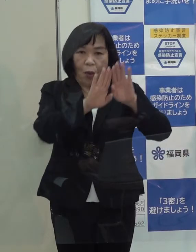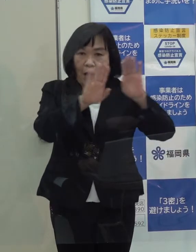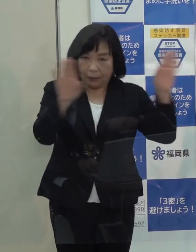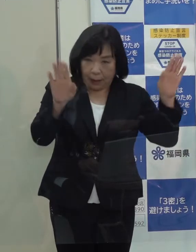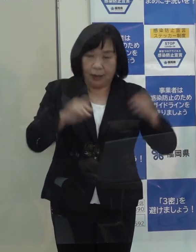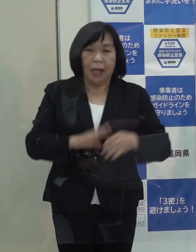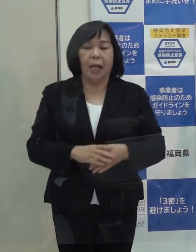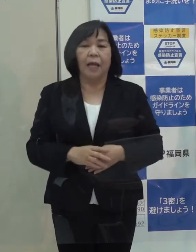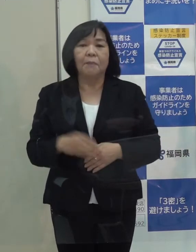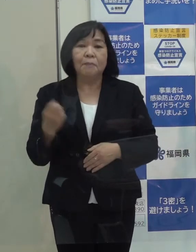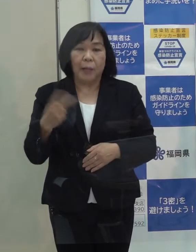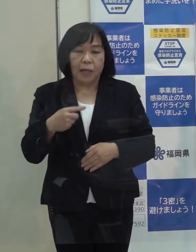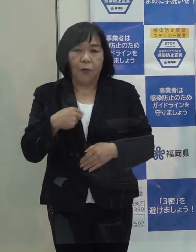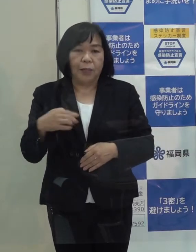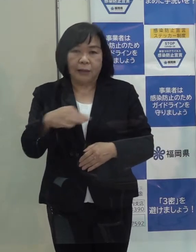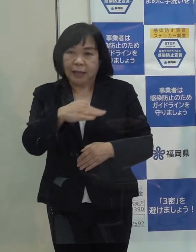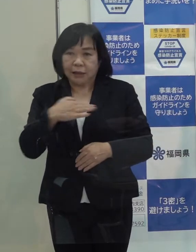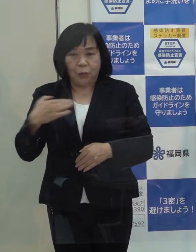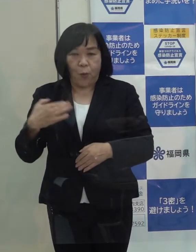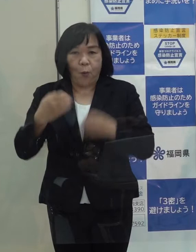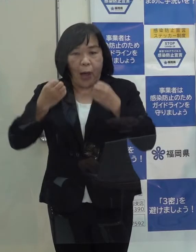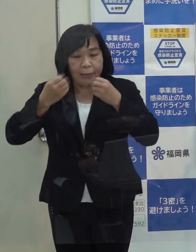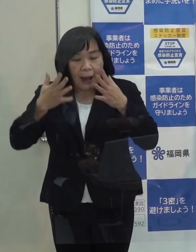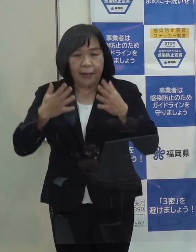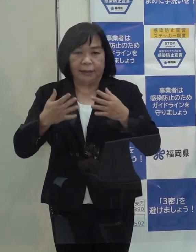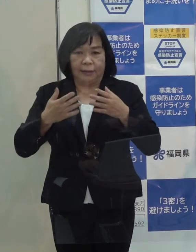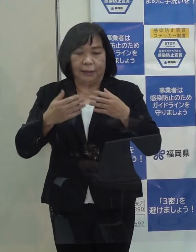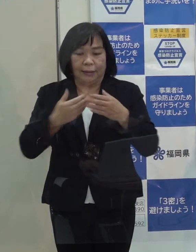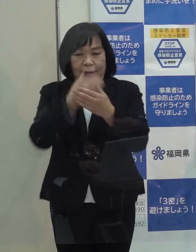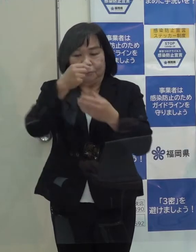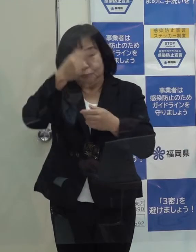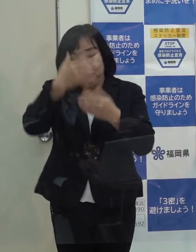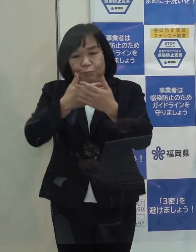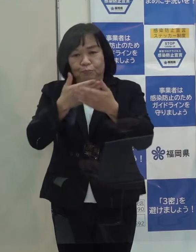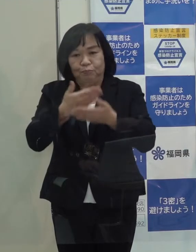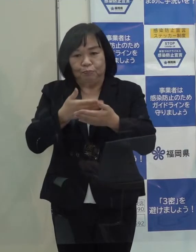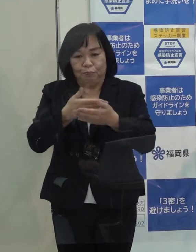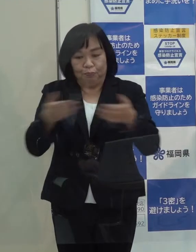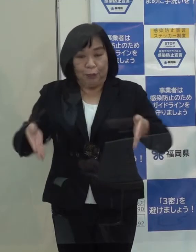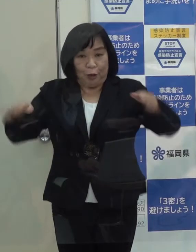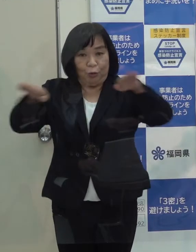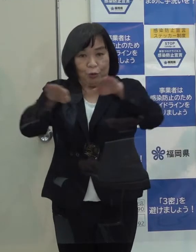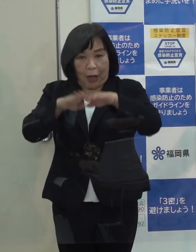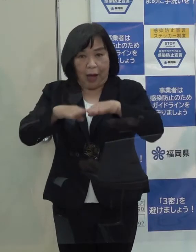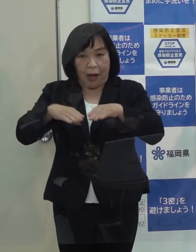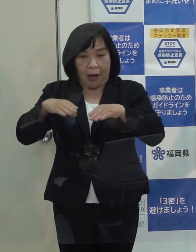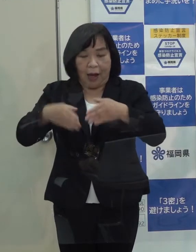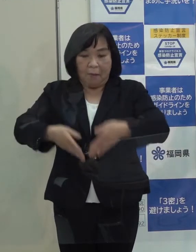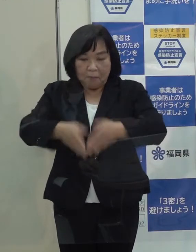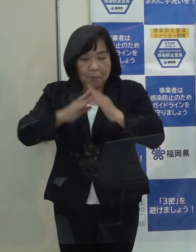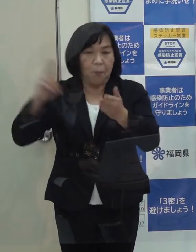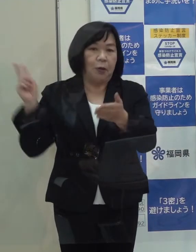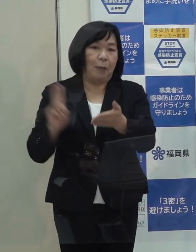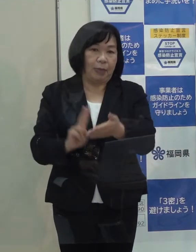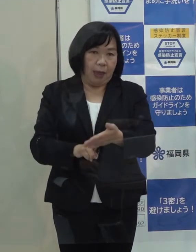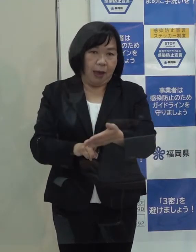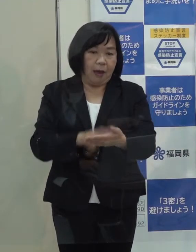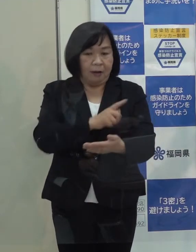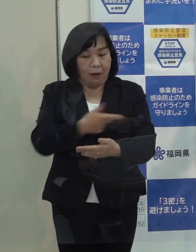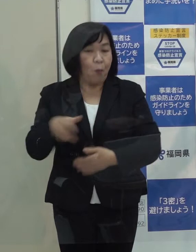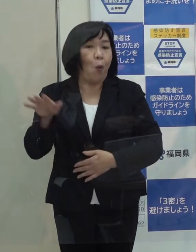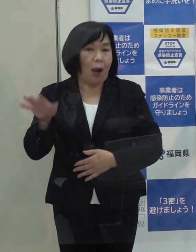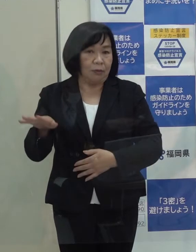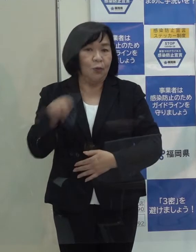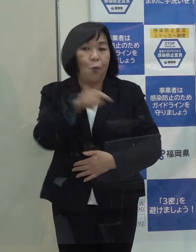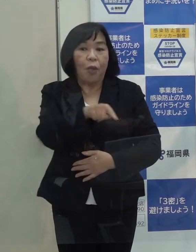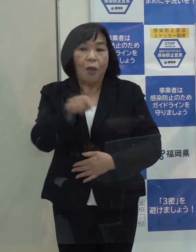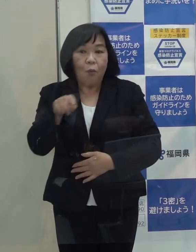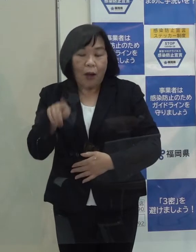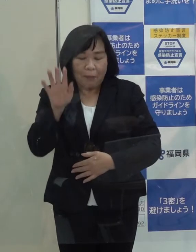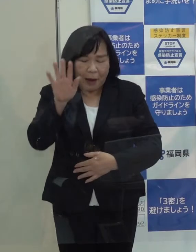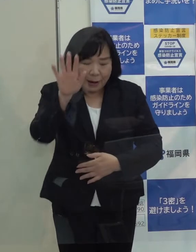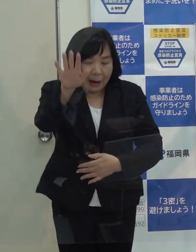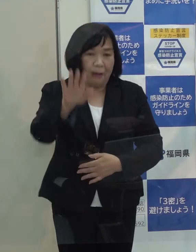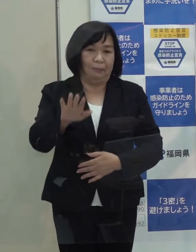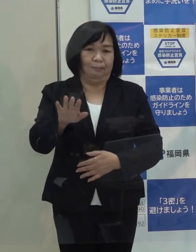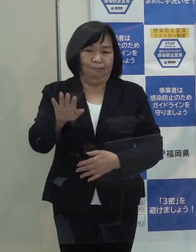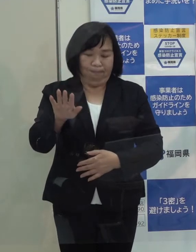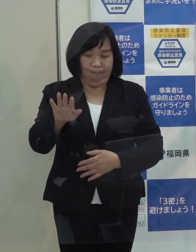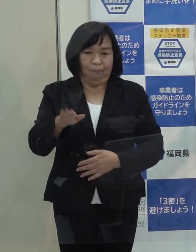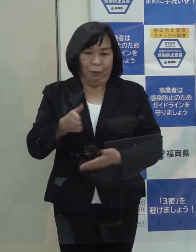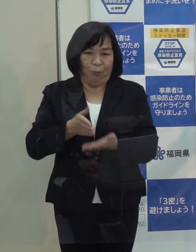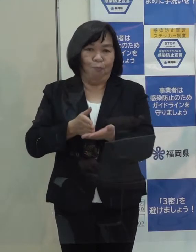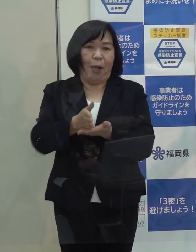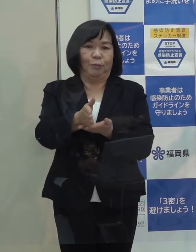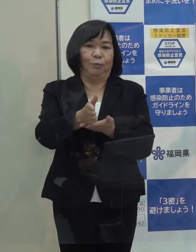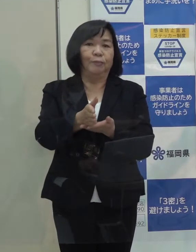それから 新しい県立美術館の建設地の決定などがあり これからがスタートです